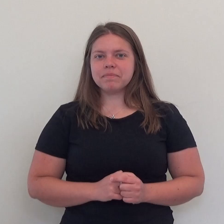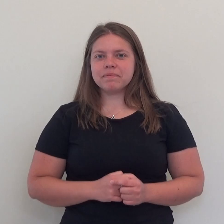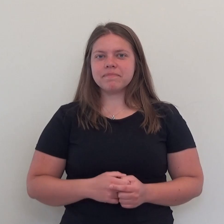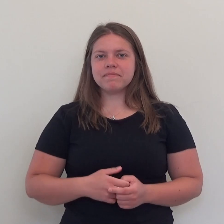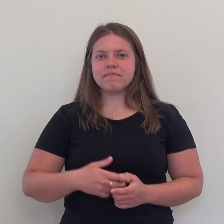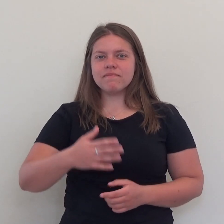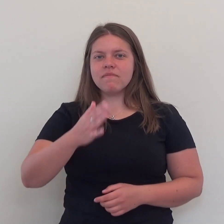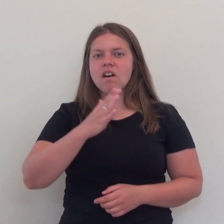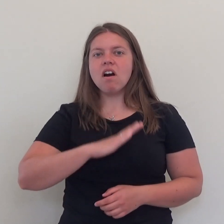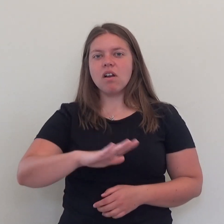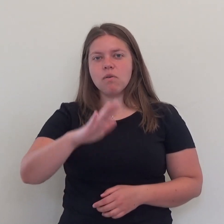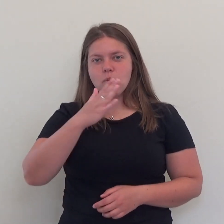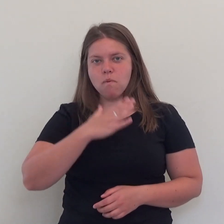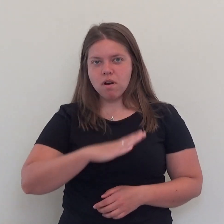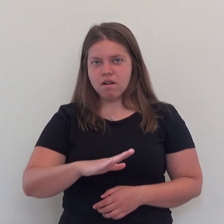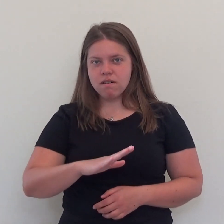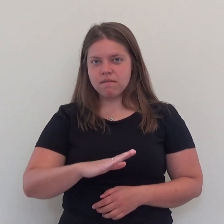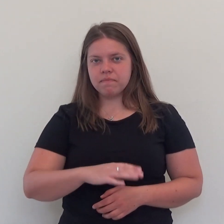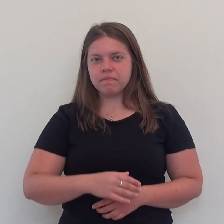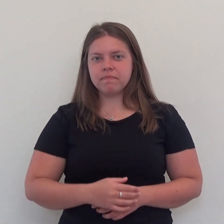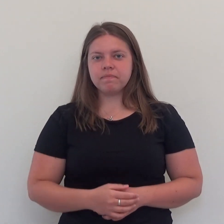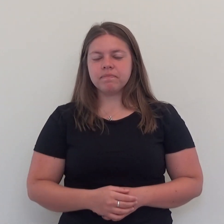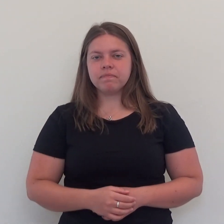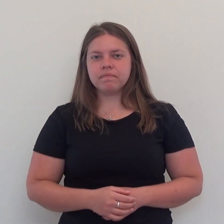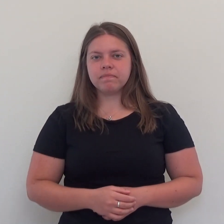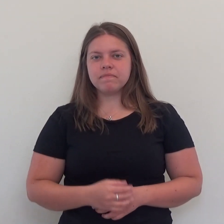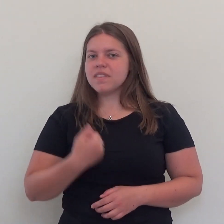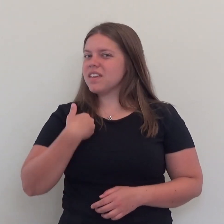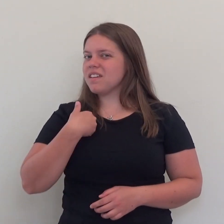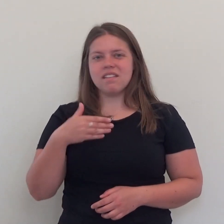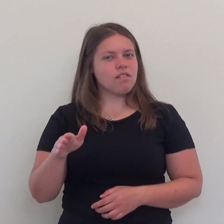HALUTA - EI-HALUTA